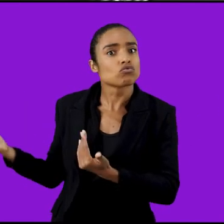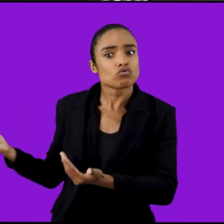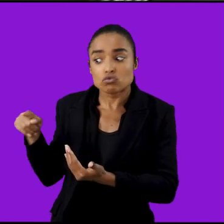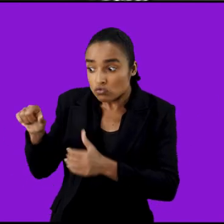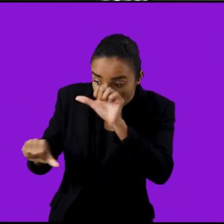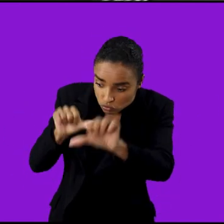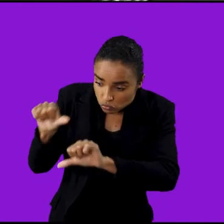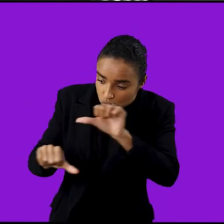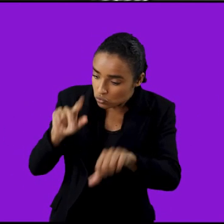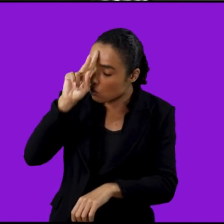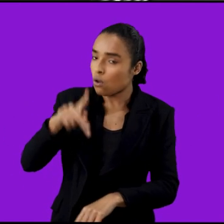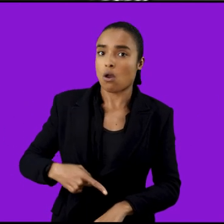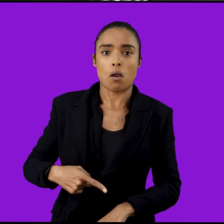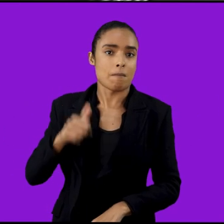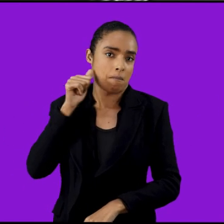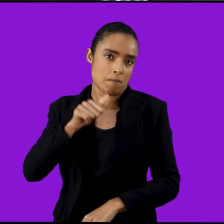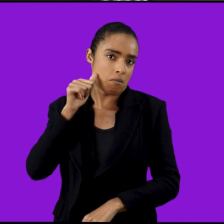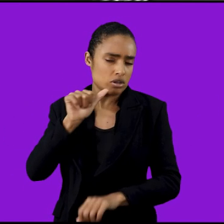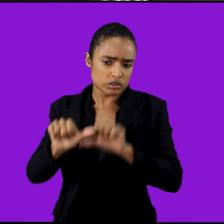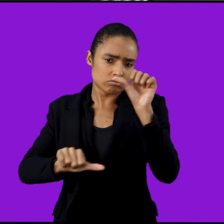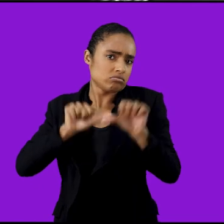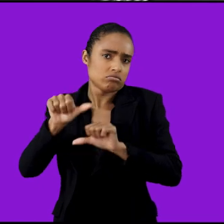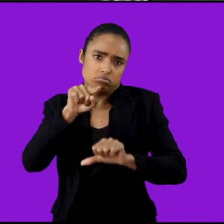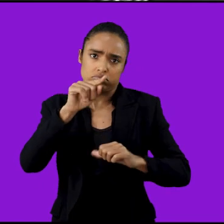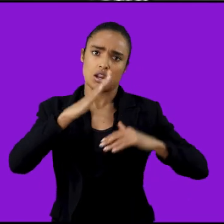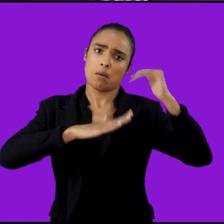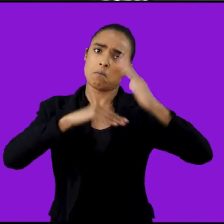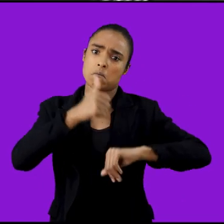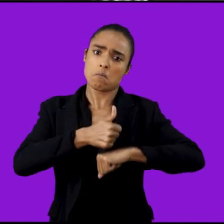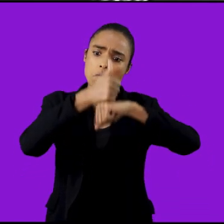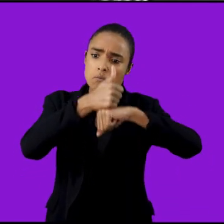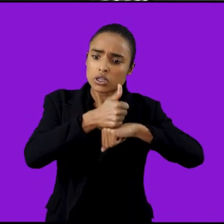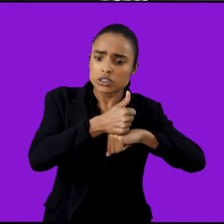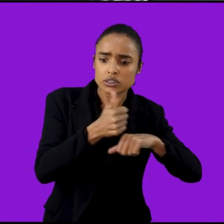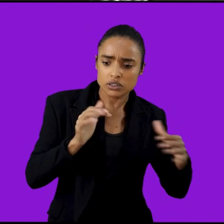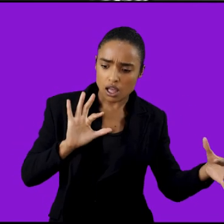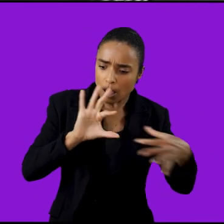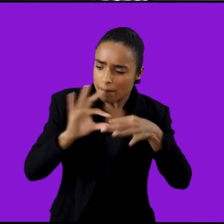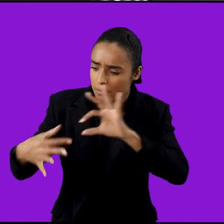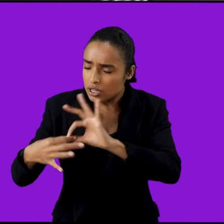Não. Antes de ser essa pessoa que profissionalmente constroem redes. Você também trabalhou com